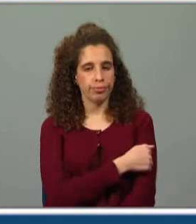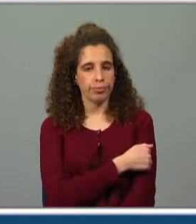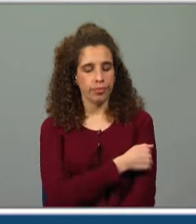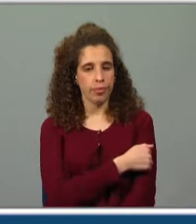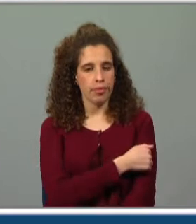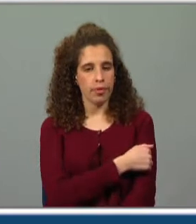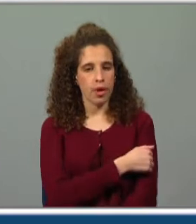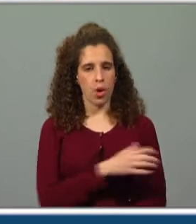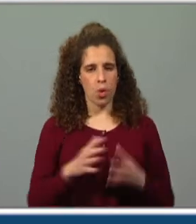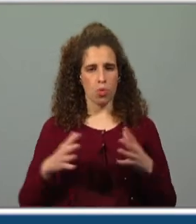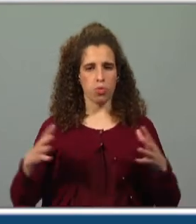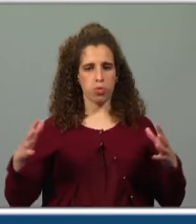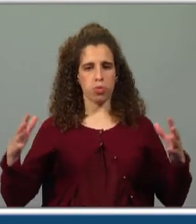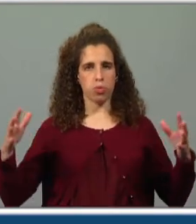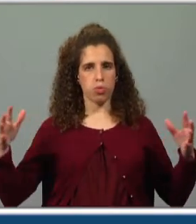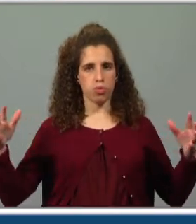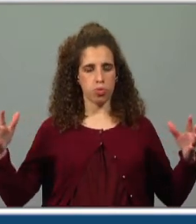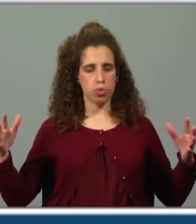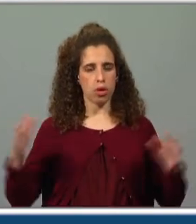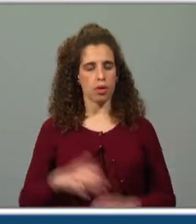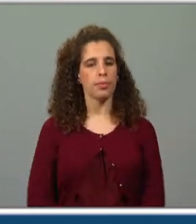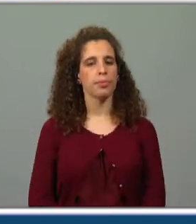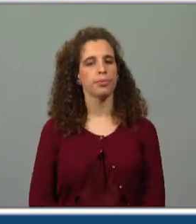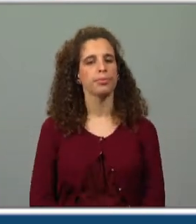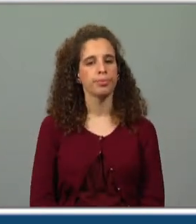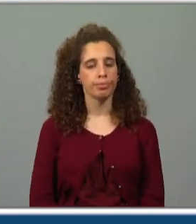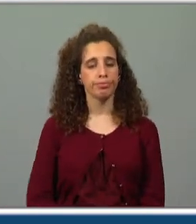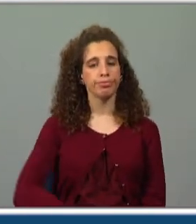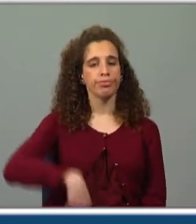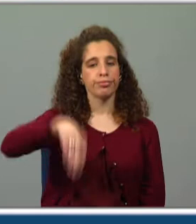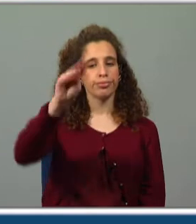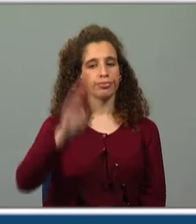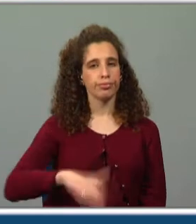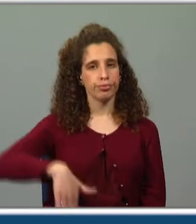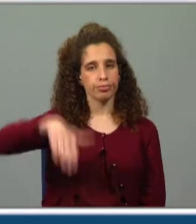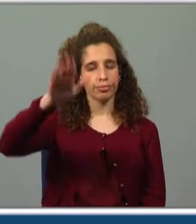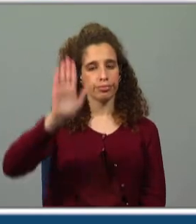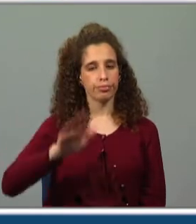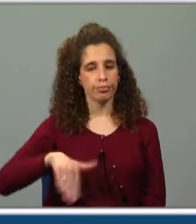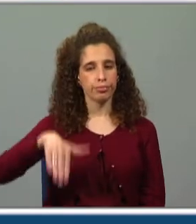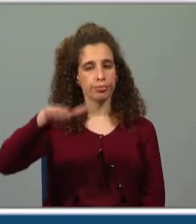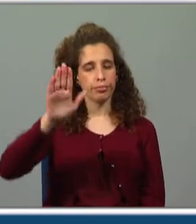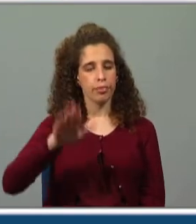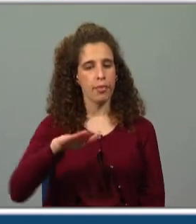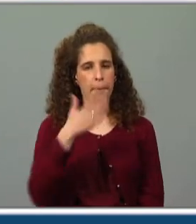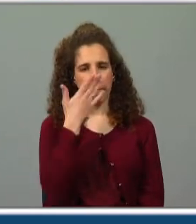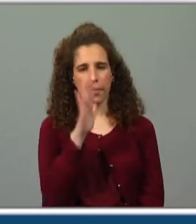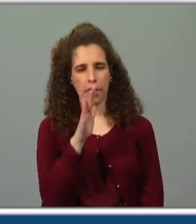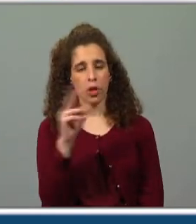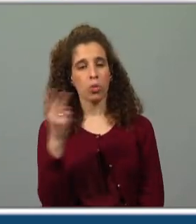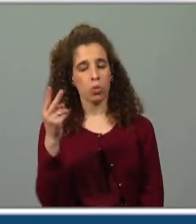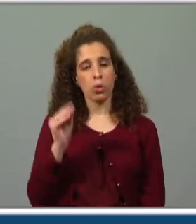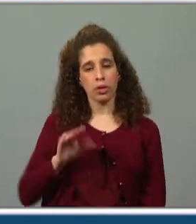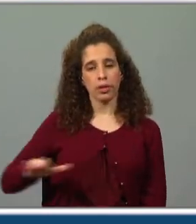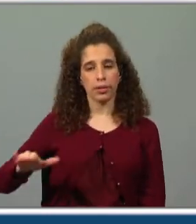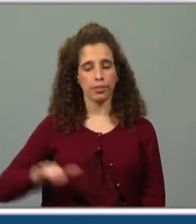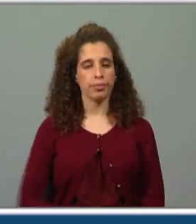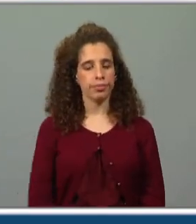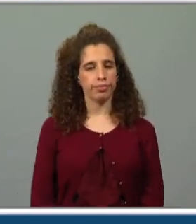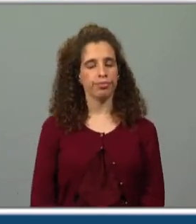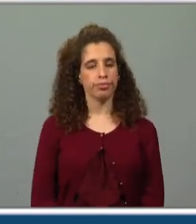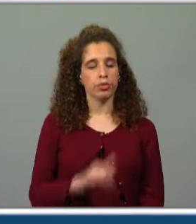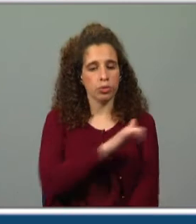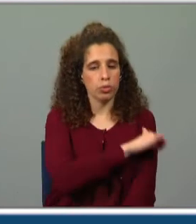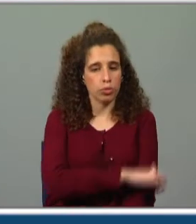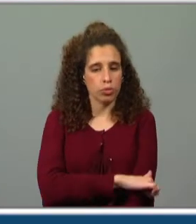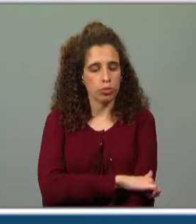casa muito grande que está a ser pintada por parecem ser duas crianças um rapaz e 正在粉刷的非常大的房子因為他們似乎是兩個孩子一個男孩和